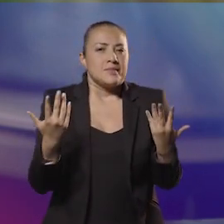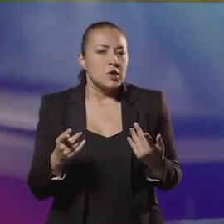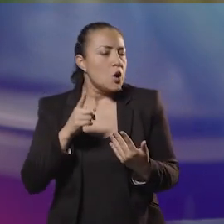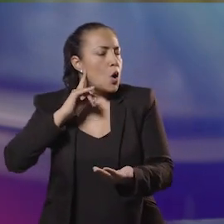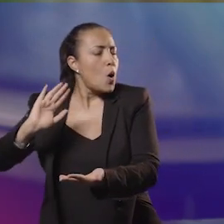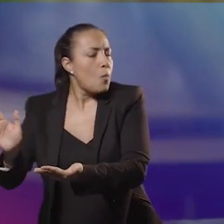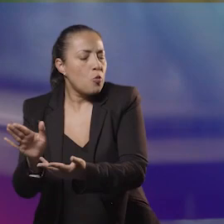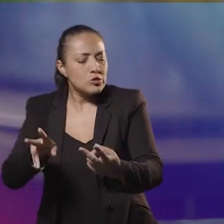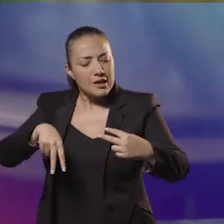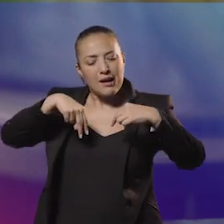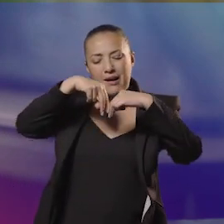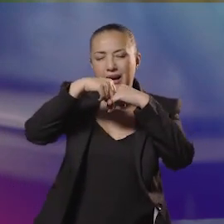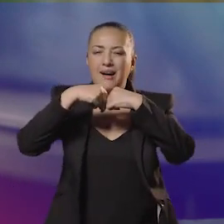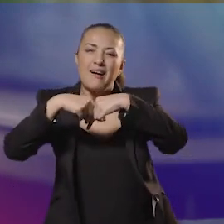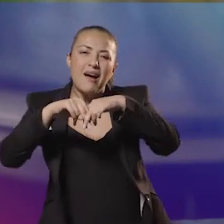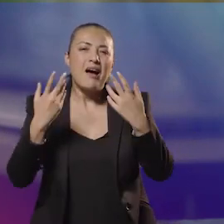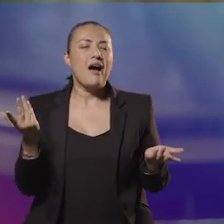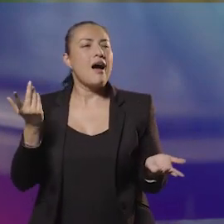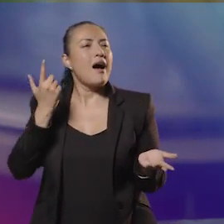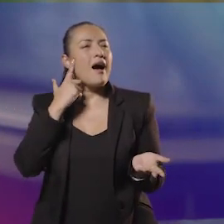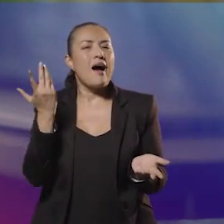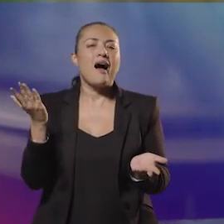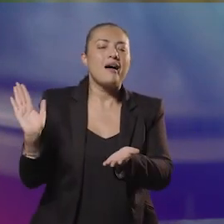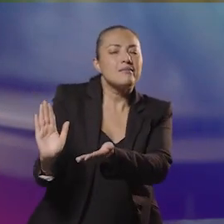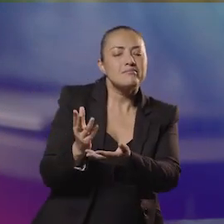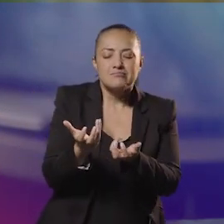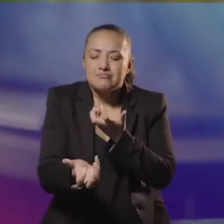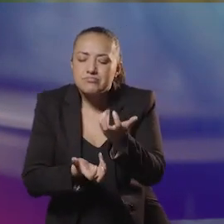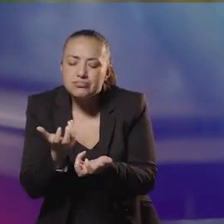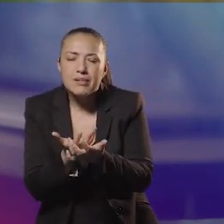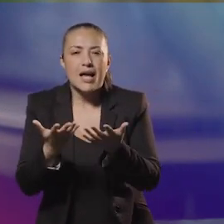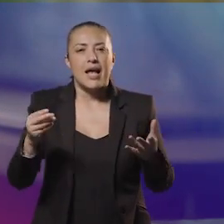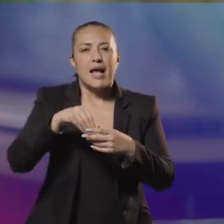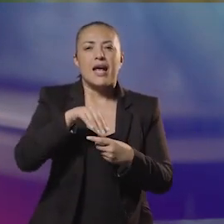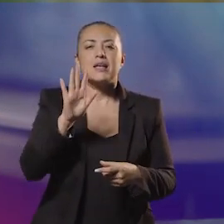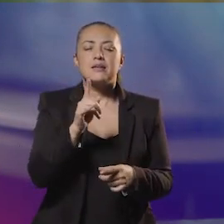un poner música y bailar, un cocinar, extasiarse con los olores,